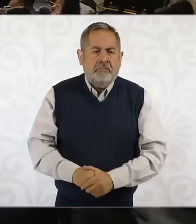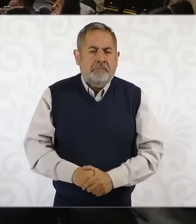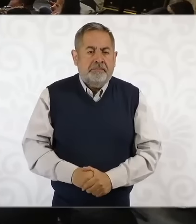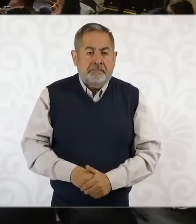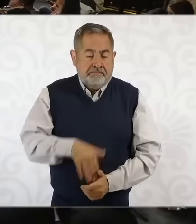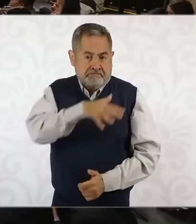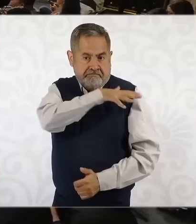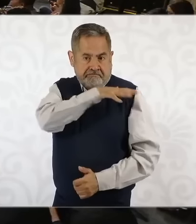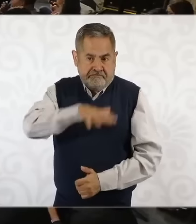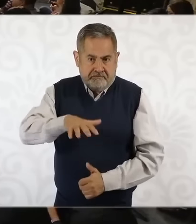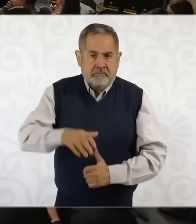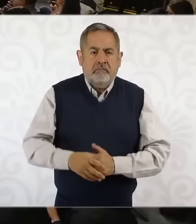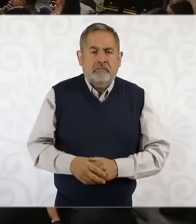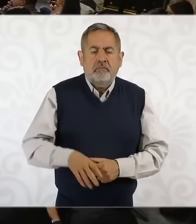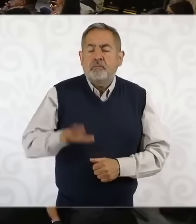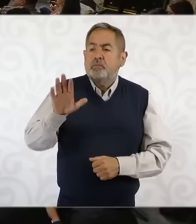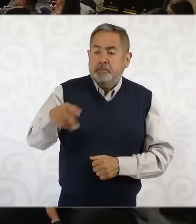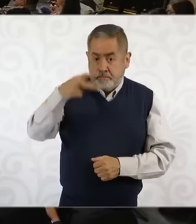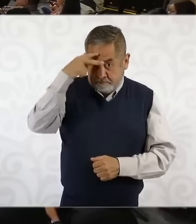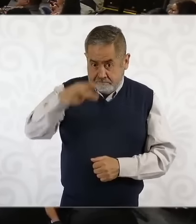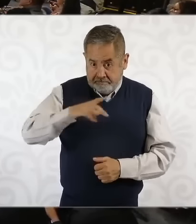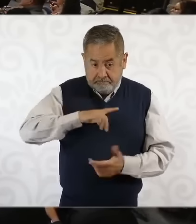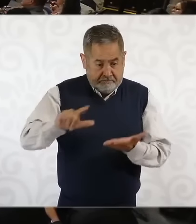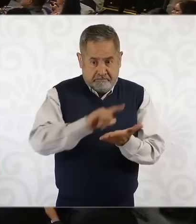En México existe una ley federal darnos de fuego y control y explosivos